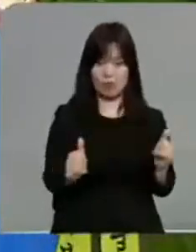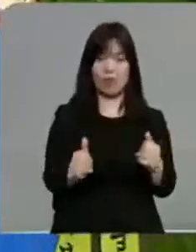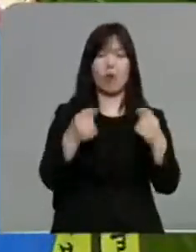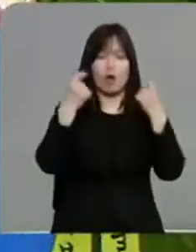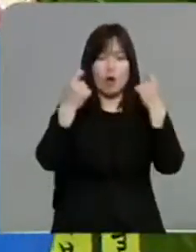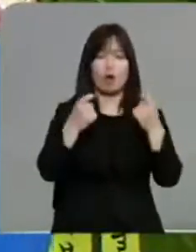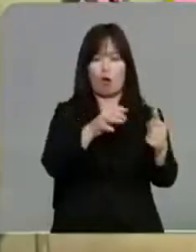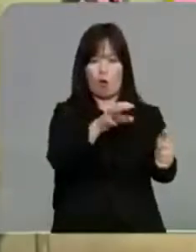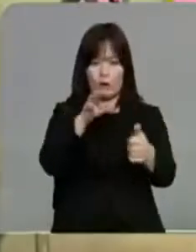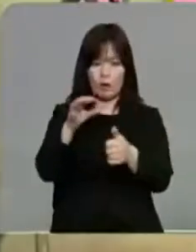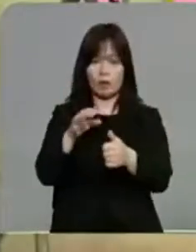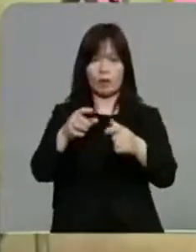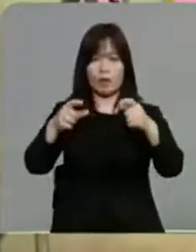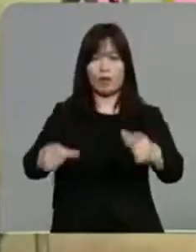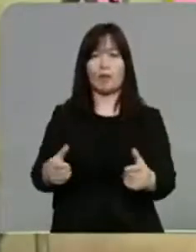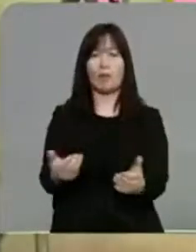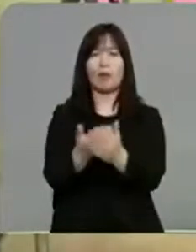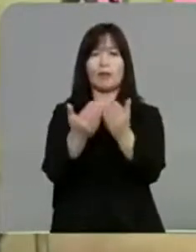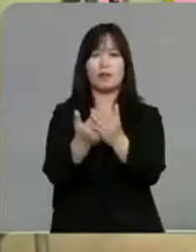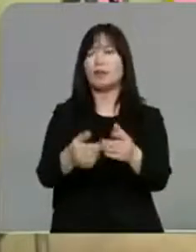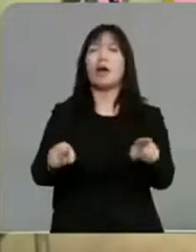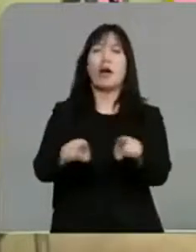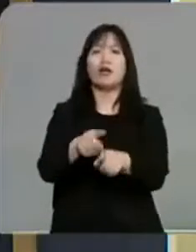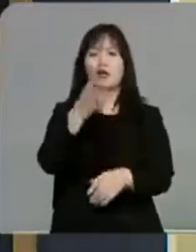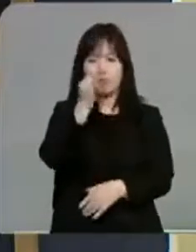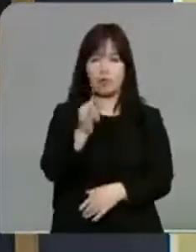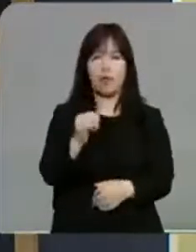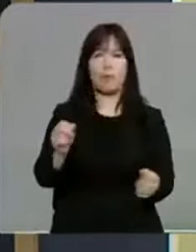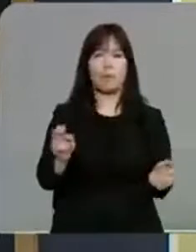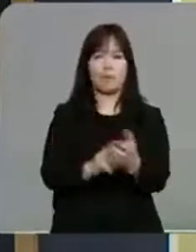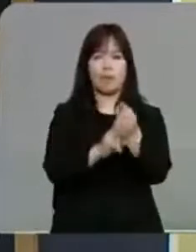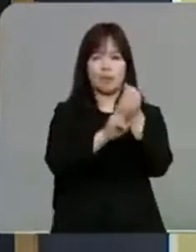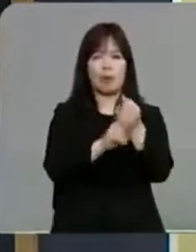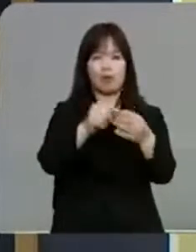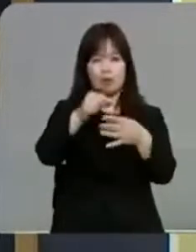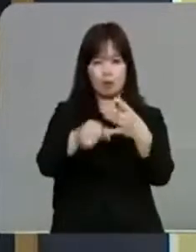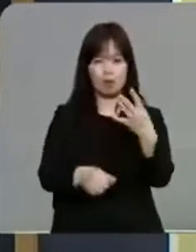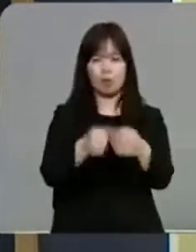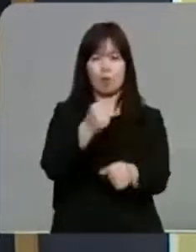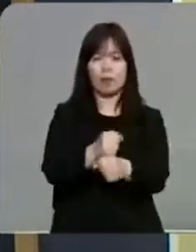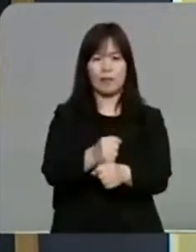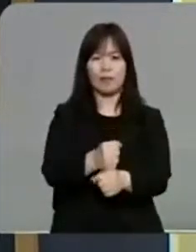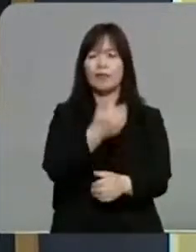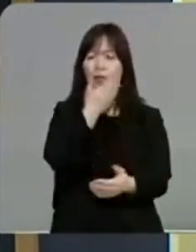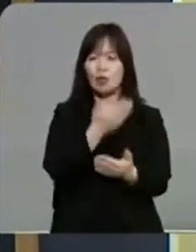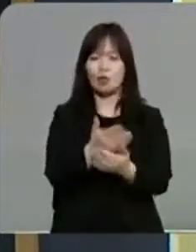활용해 지역 발전을 견인하는 만경강 기적프로젝트를 핵심 공약으로 꼽았습니다.